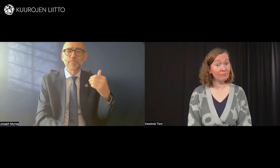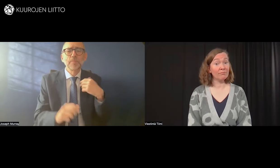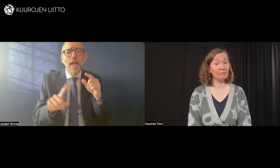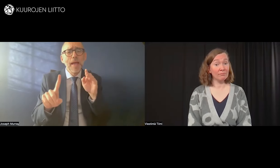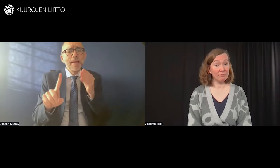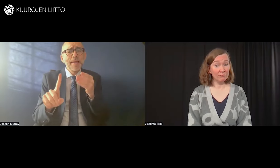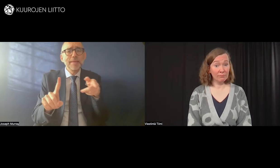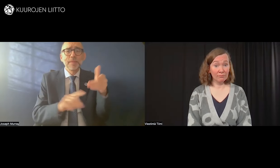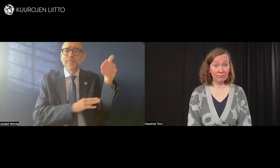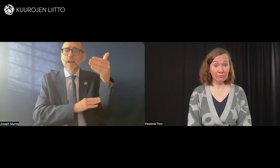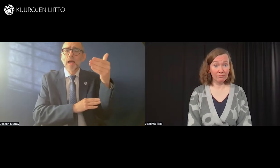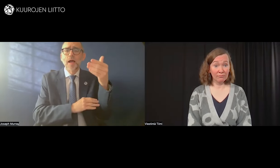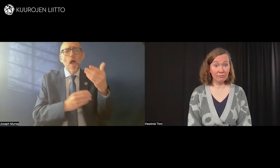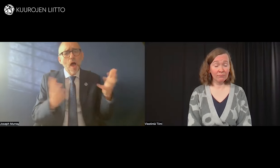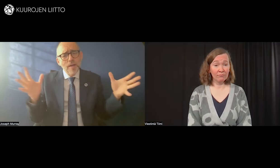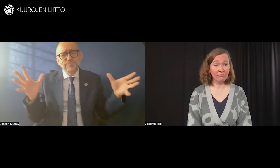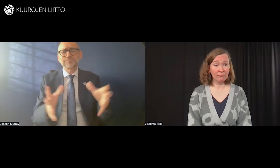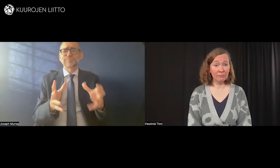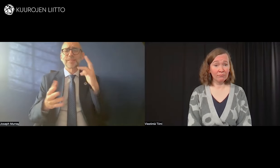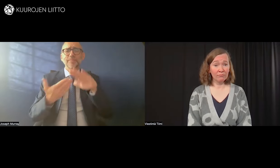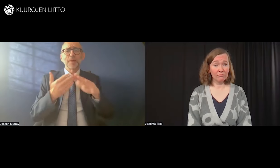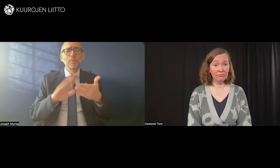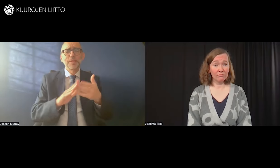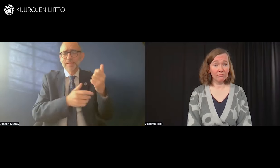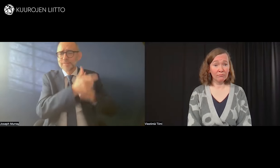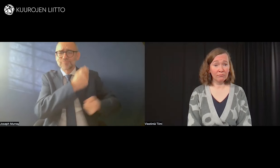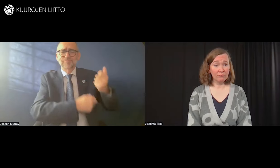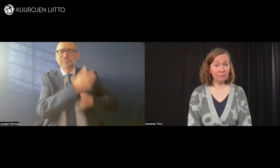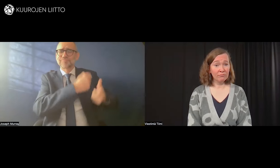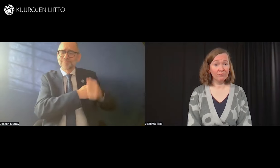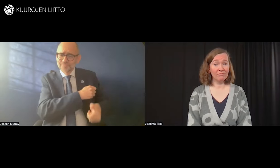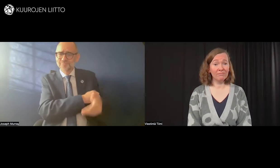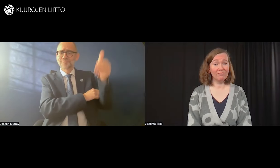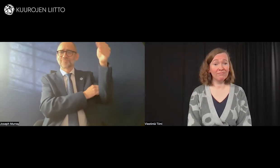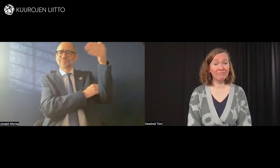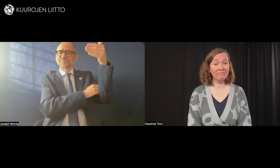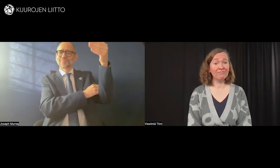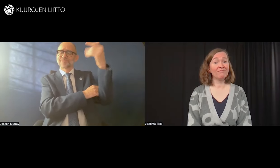Tavoitteenamme on, että kuurojen yhteisö voi nostaa lipun salkoon ja -